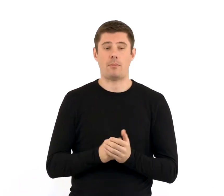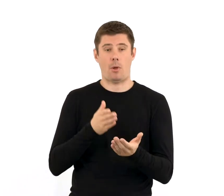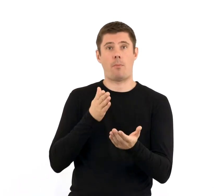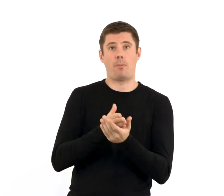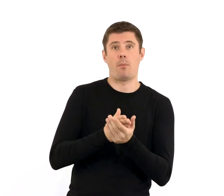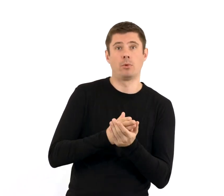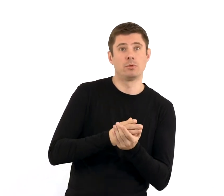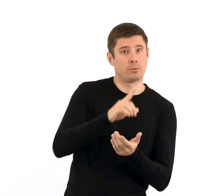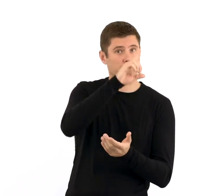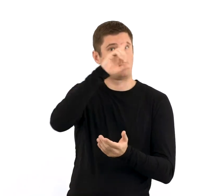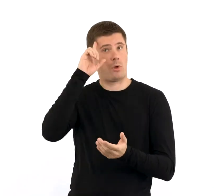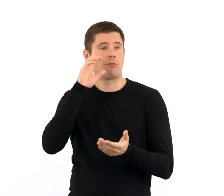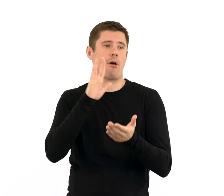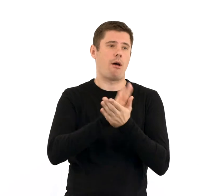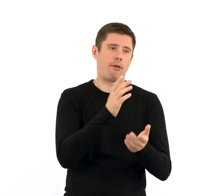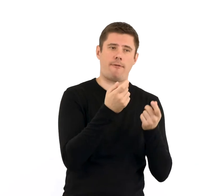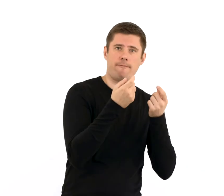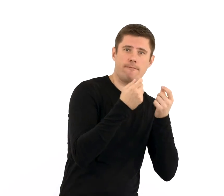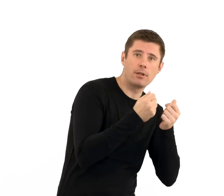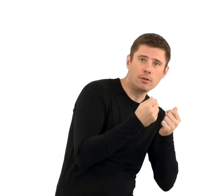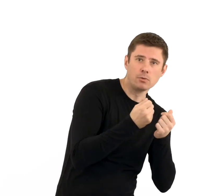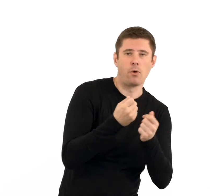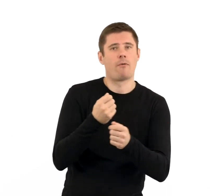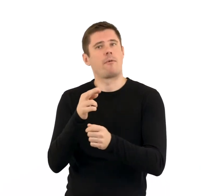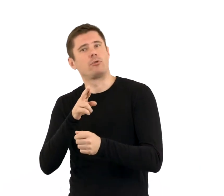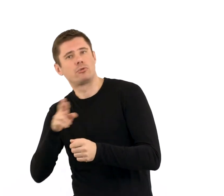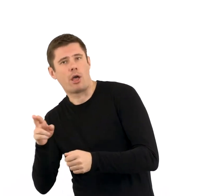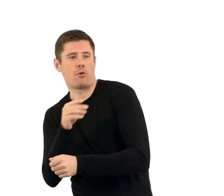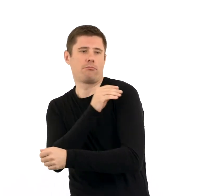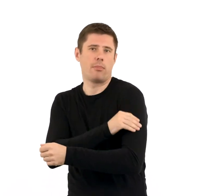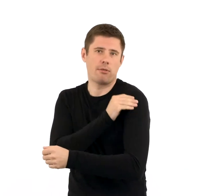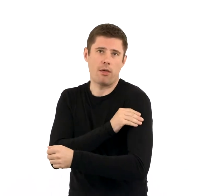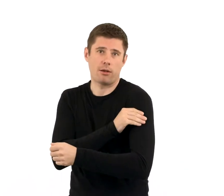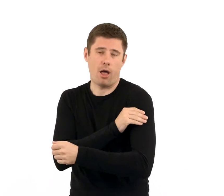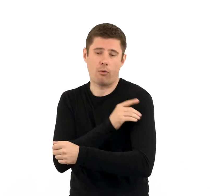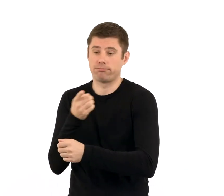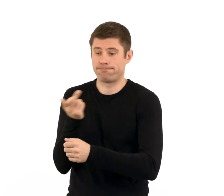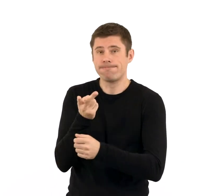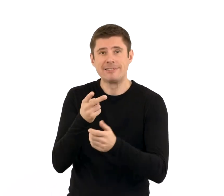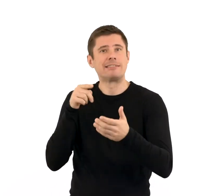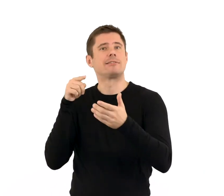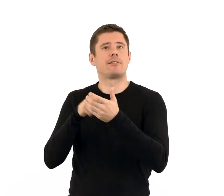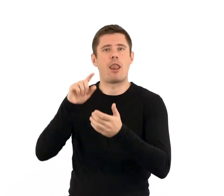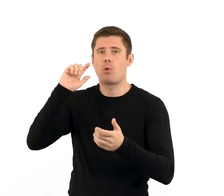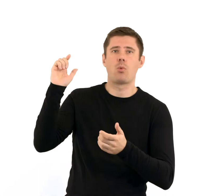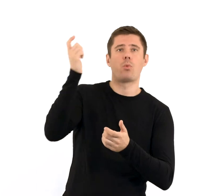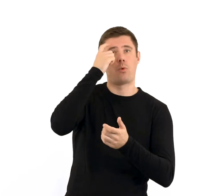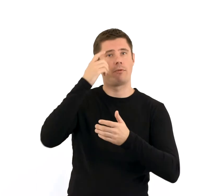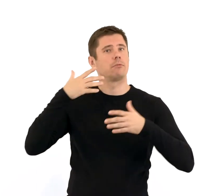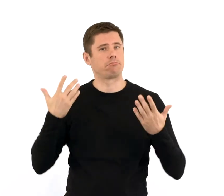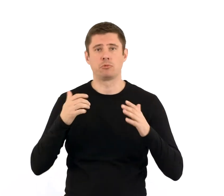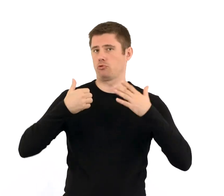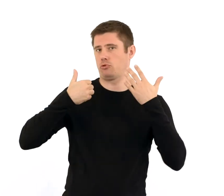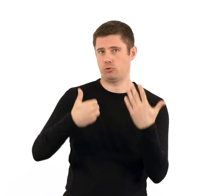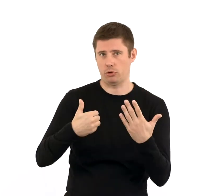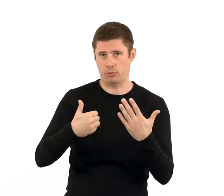Główne cele pomocy społecznej w formie pieniężnej i rzeczowej: